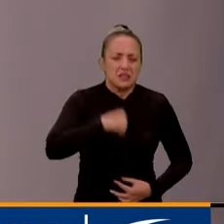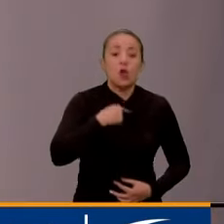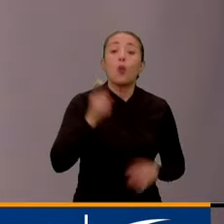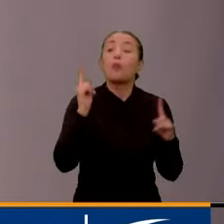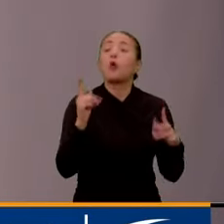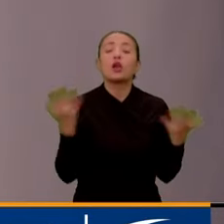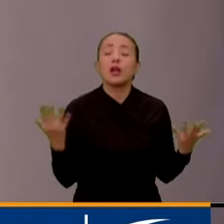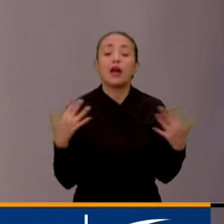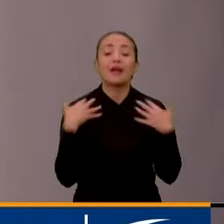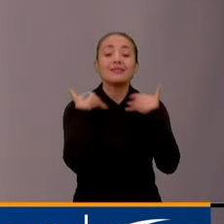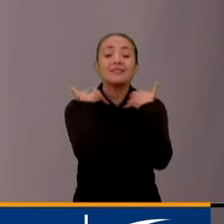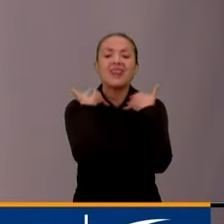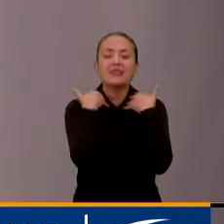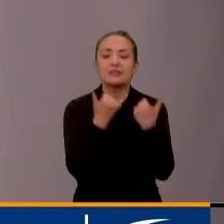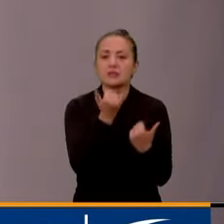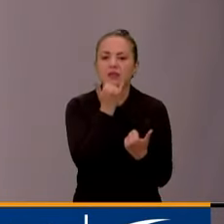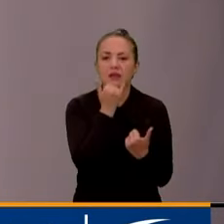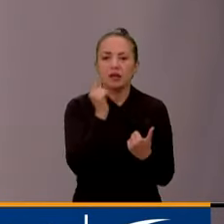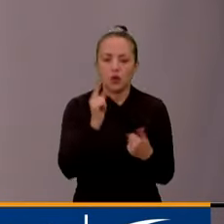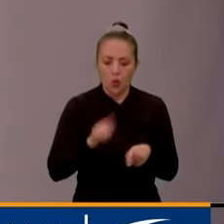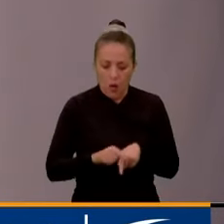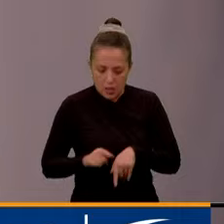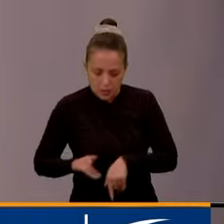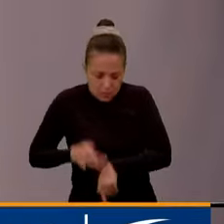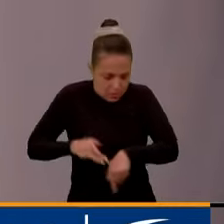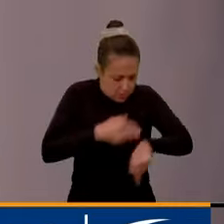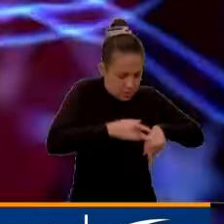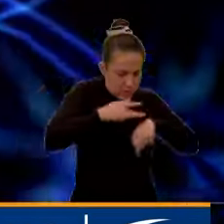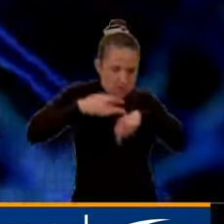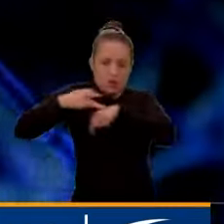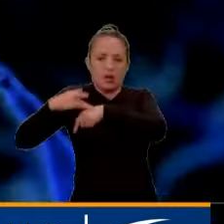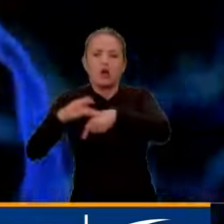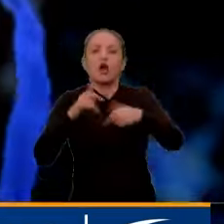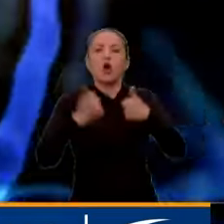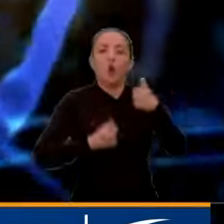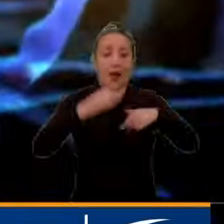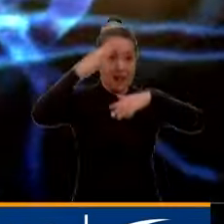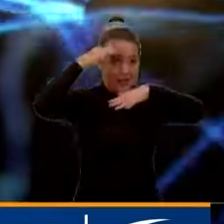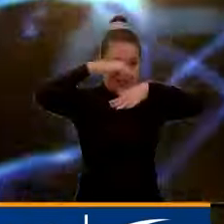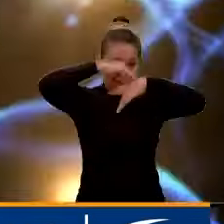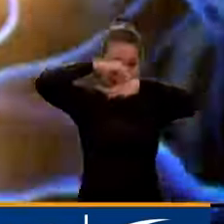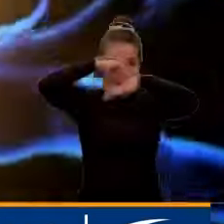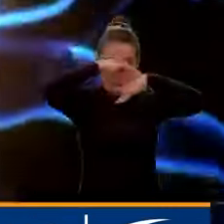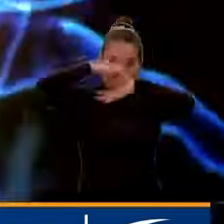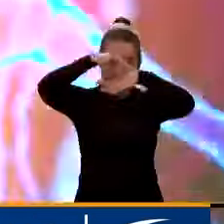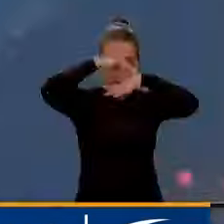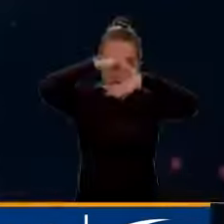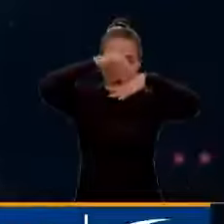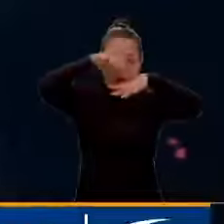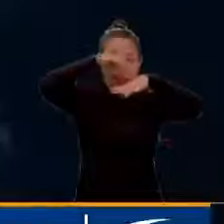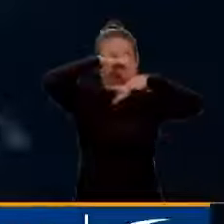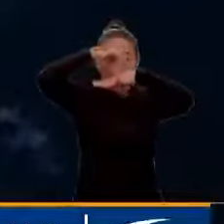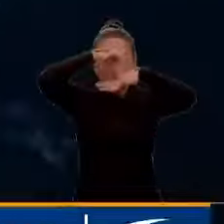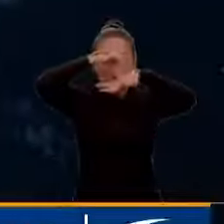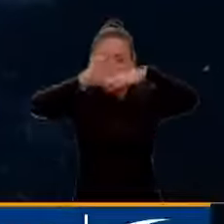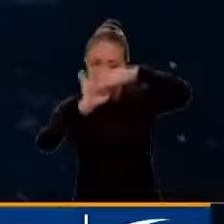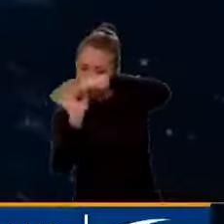taquicardia, gastritis, reflujo, seguimiento, tiroides.